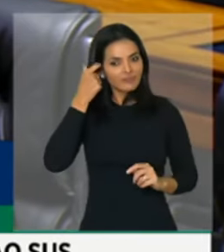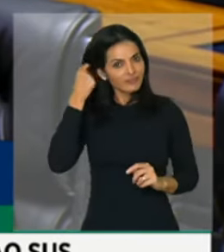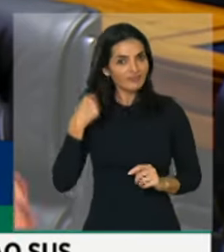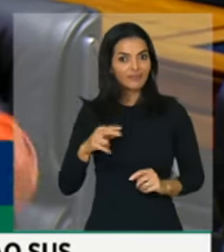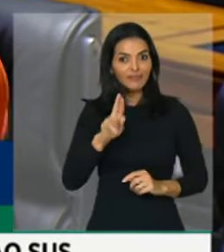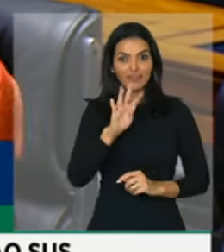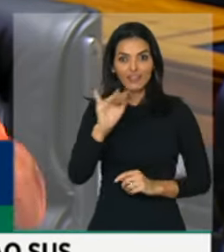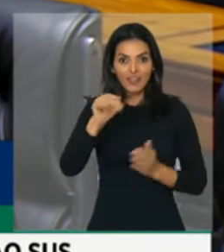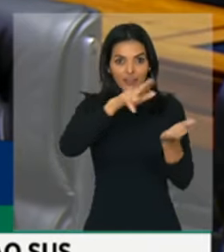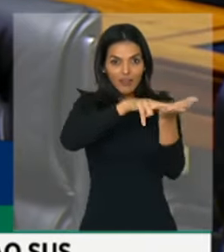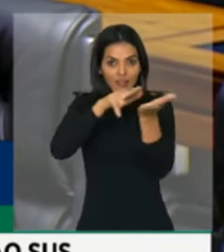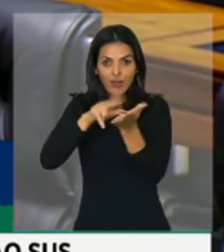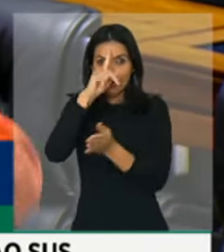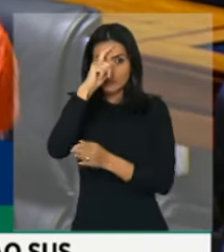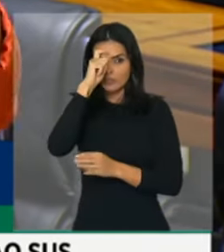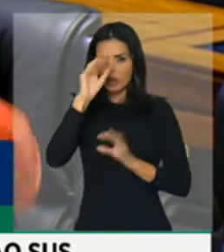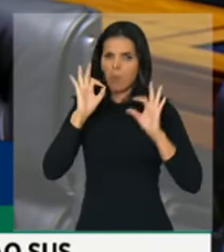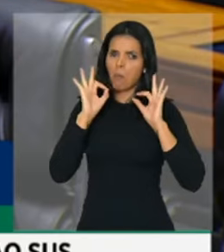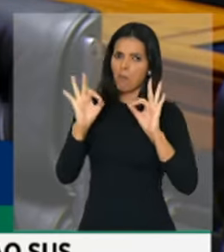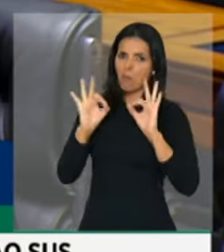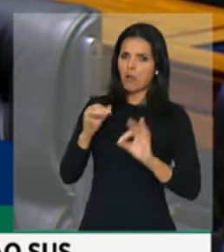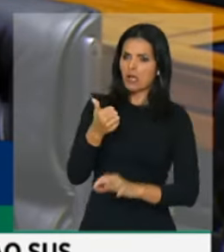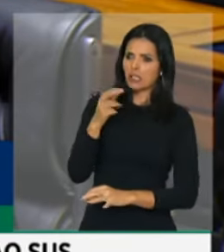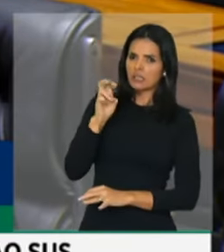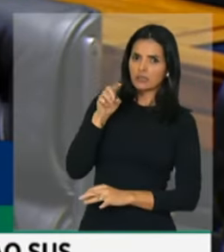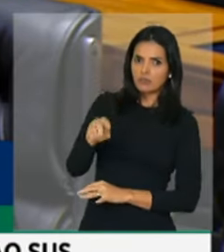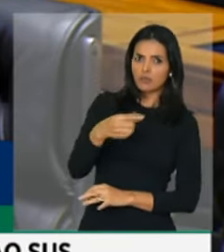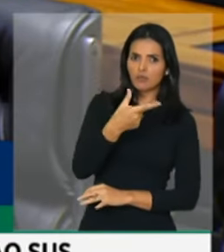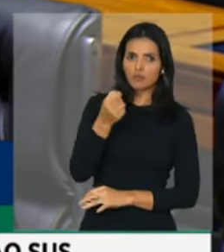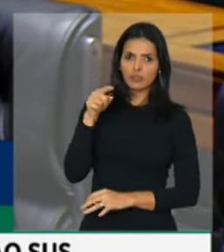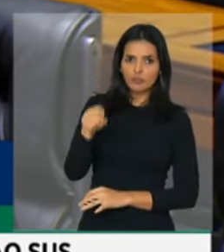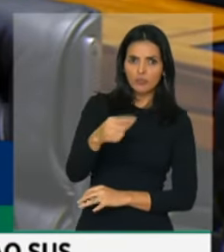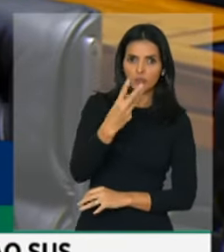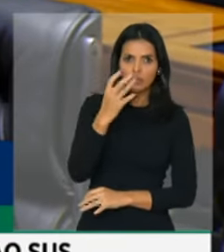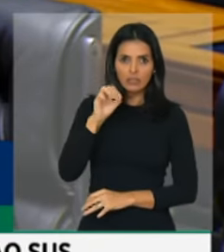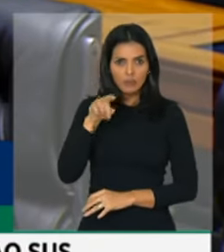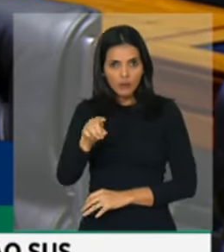ESTRELAS CUSTE 15 MIL, 20 MIL, 30 MIL REAIS, AÍ EU ESTARIA SENDO INCOERENTE. E QUE A